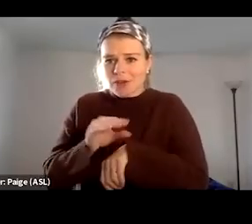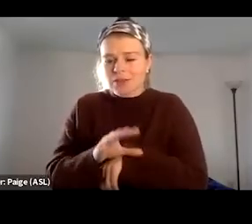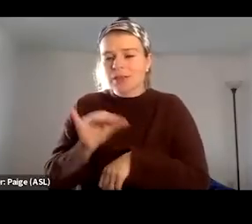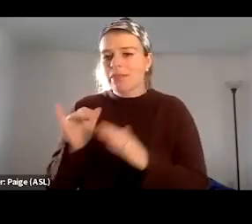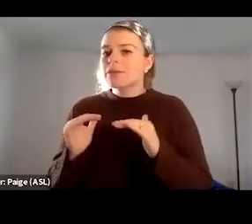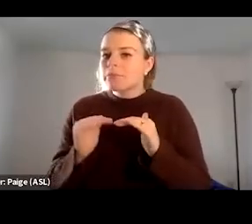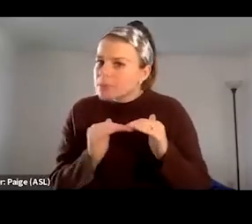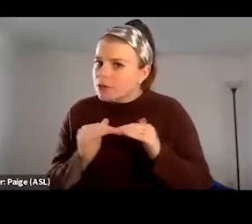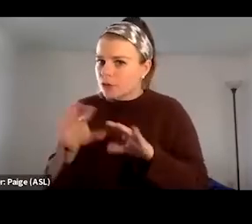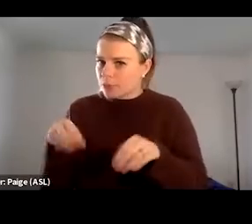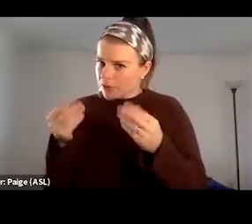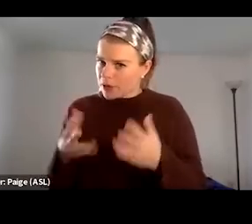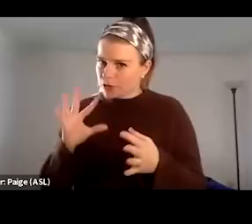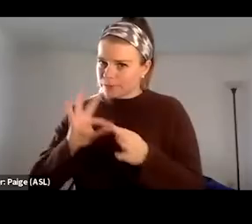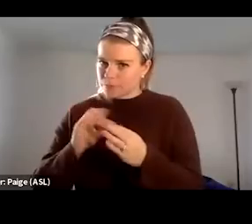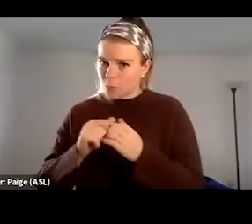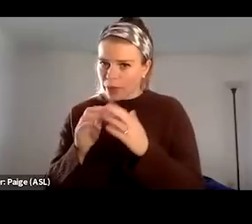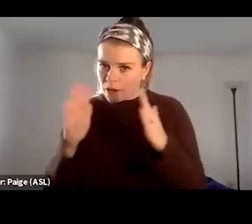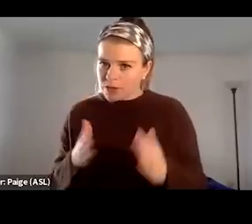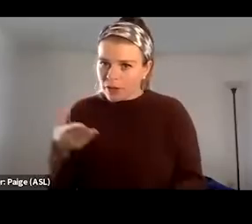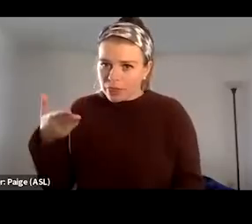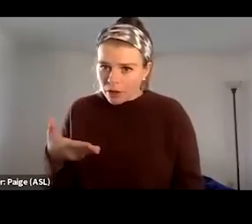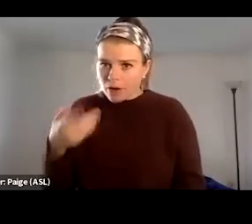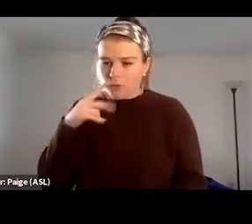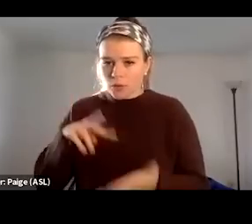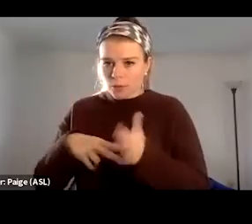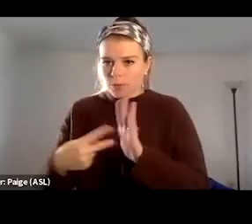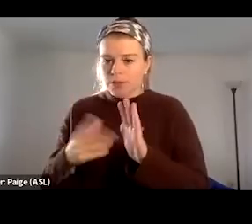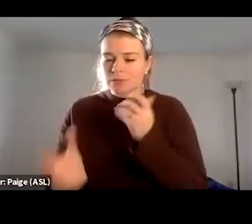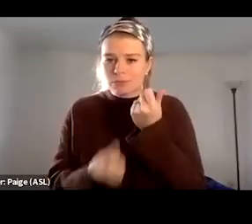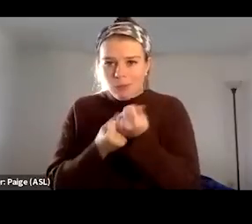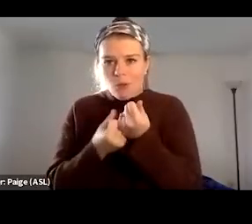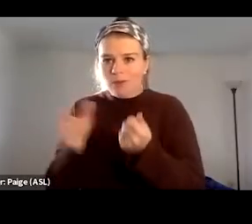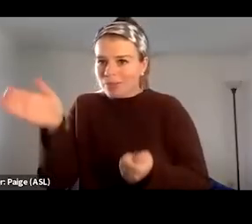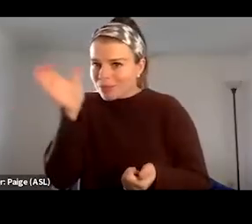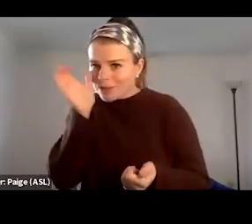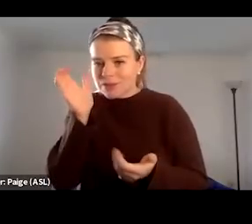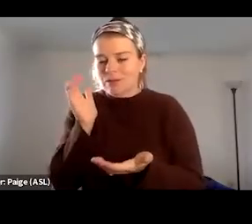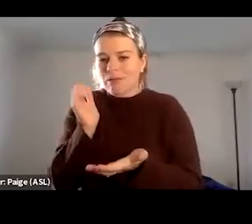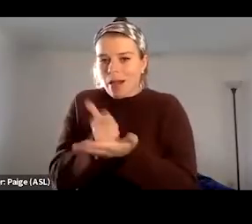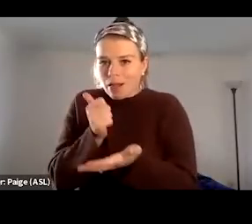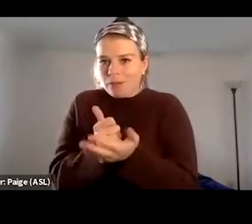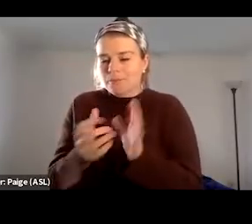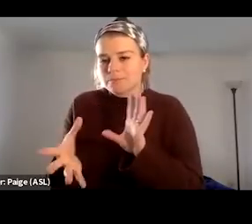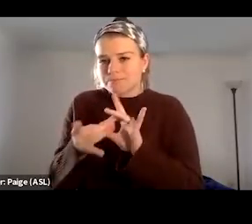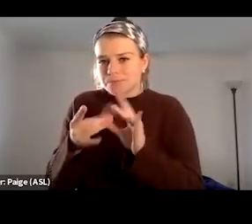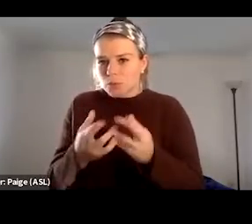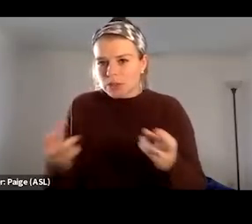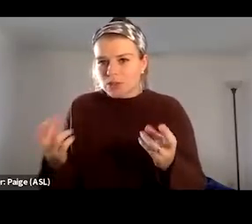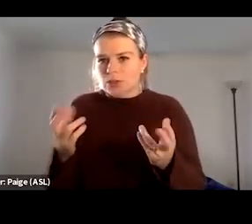que están conectados a la vivienda, que están allí para brindar apoyo, escuchar, ayudar a proporcionar conexión a recursos, responder preguntas sobre cómo usar la estufa